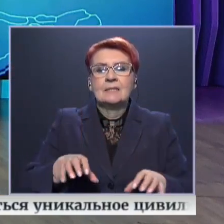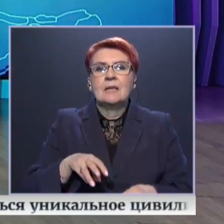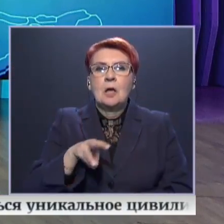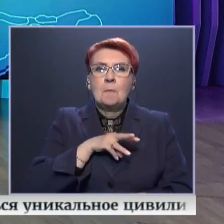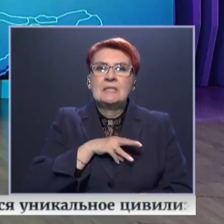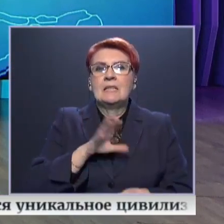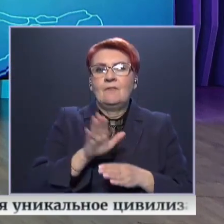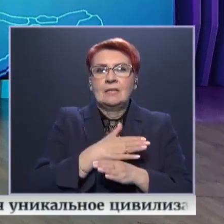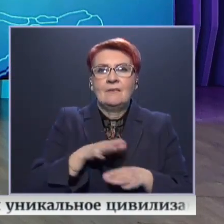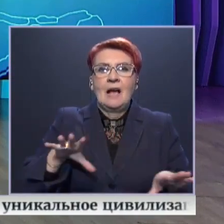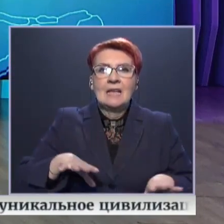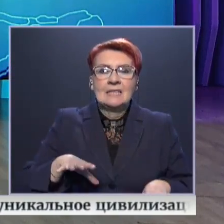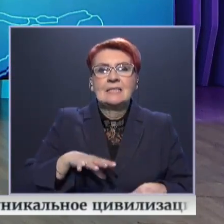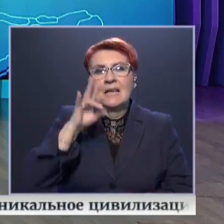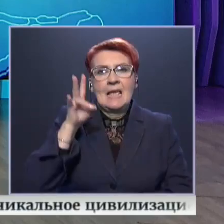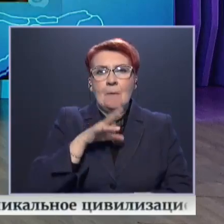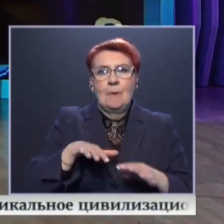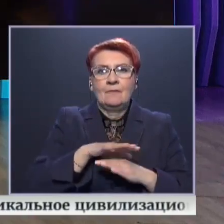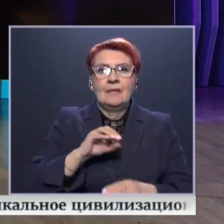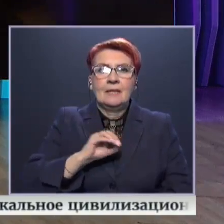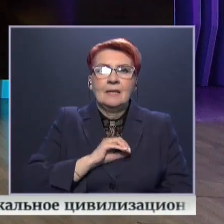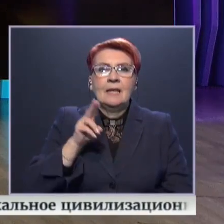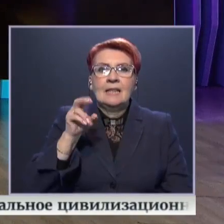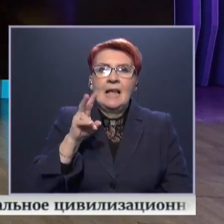отдела Казанской епархии Александр Данилов Александр